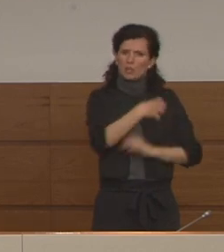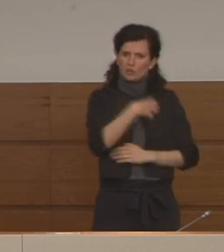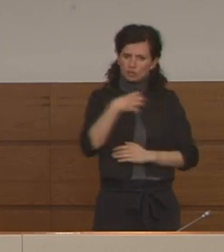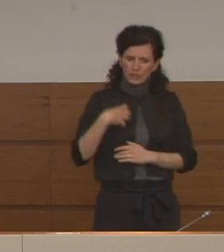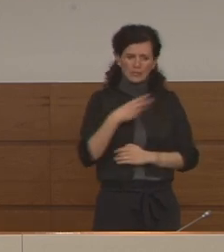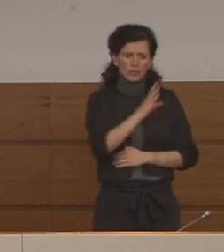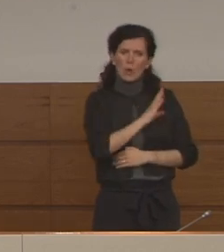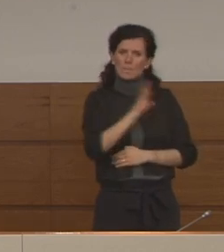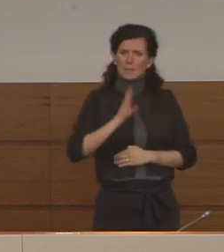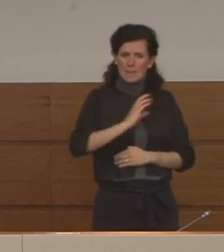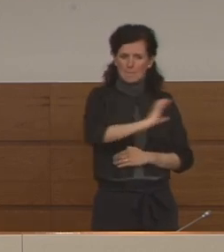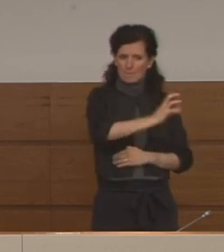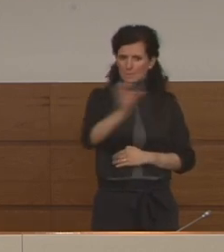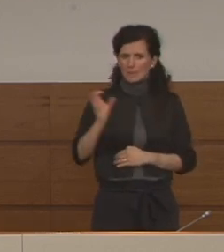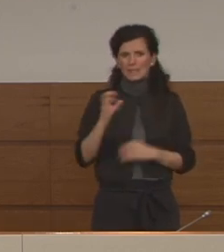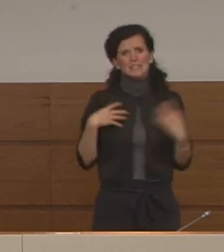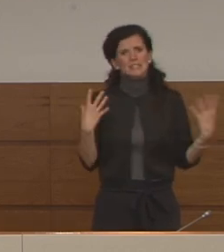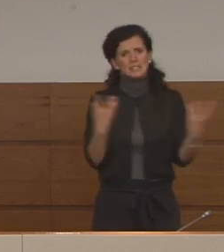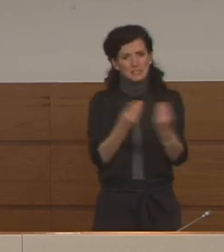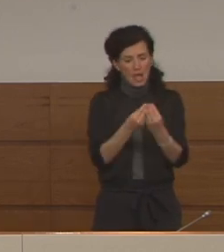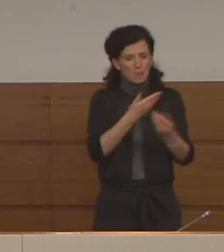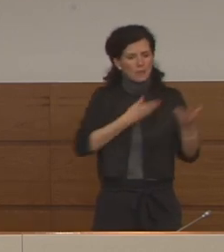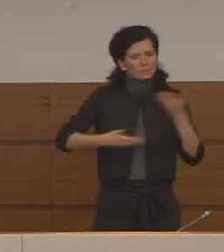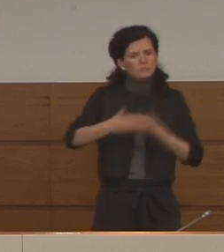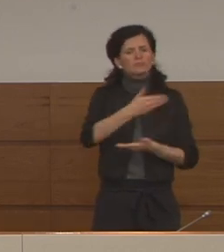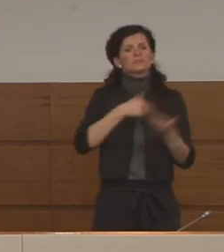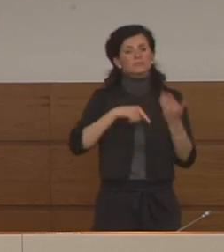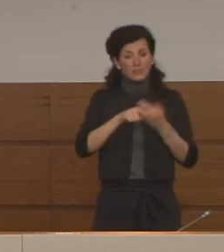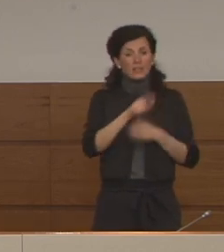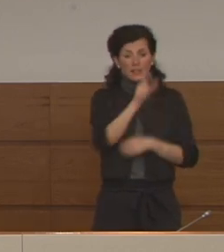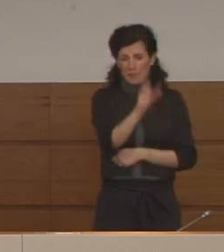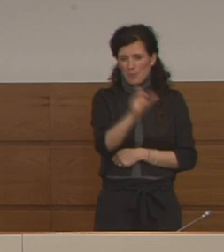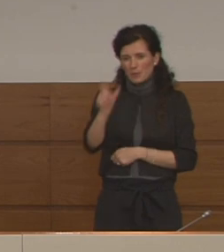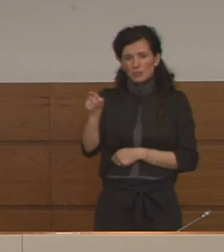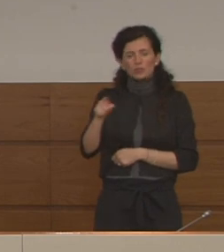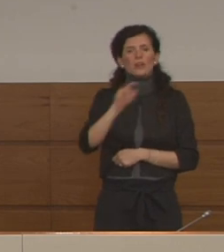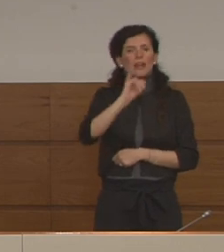e che hanno una competenza specifica come l'Inail, assieme a